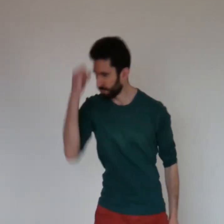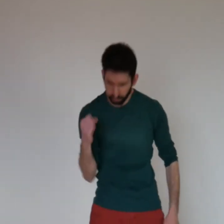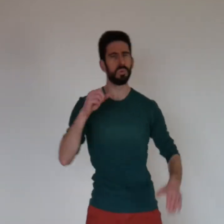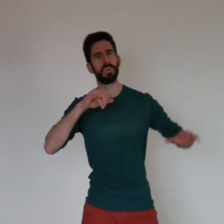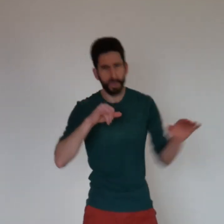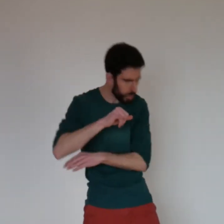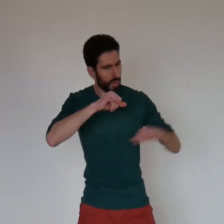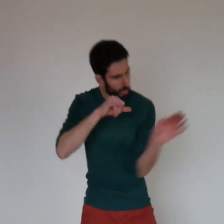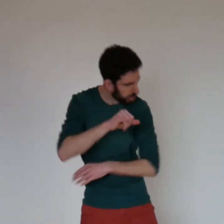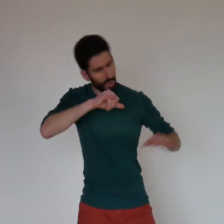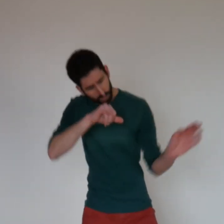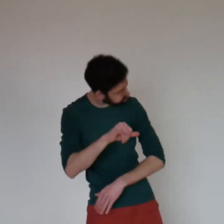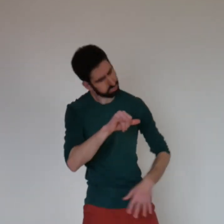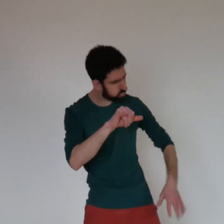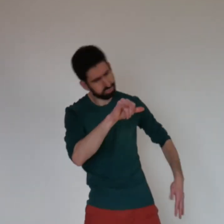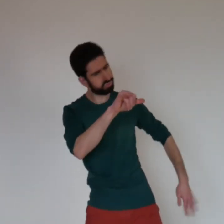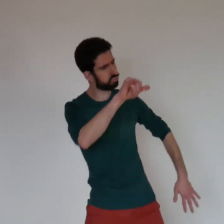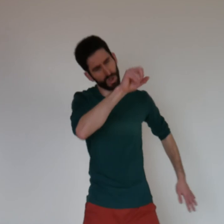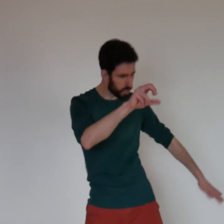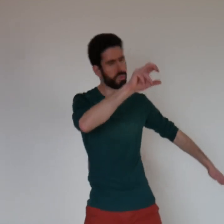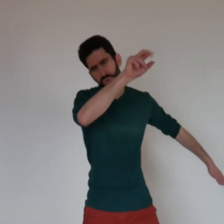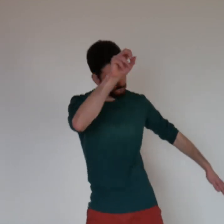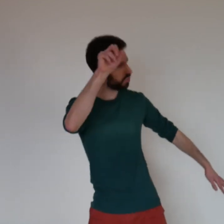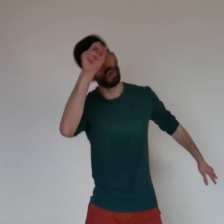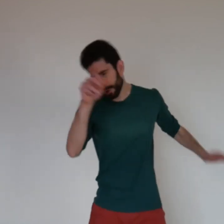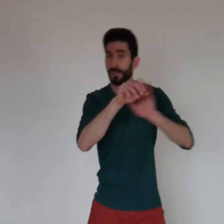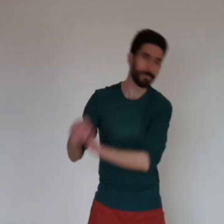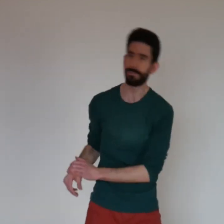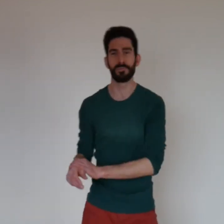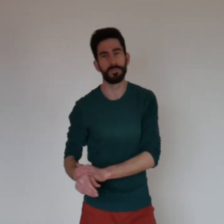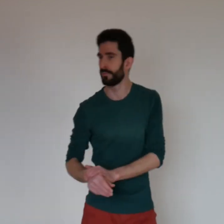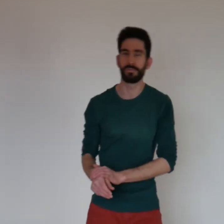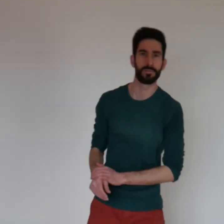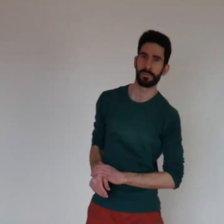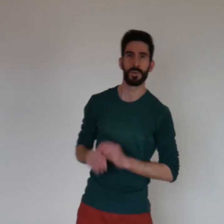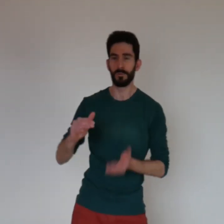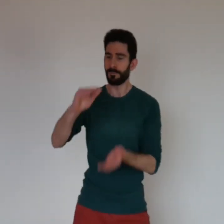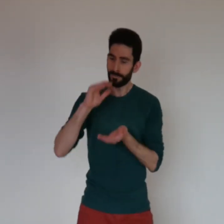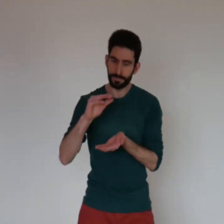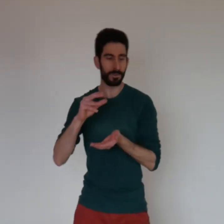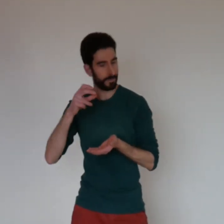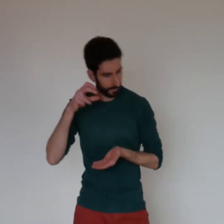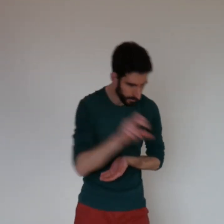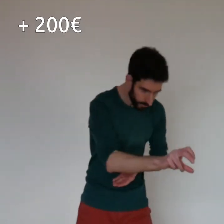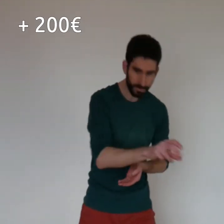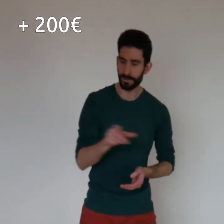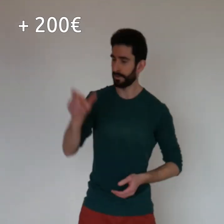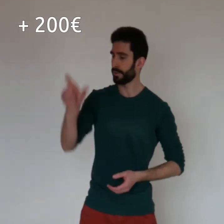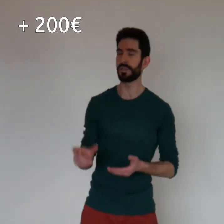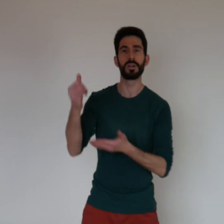Yes, je vais prendre l'avion pour voyager ! Ah non. L'argent en plus sera destiné